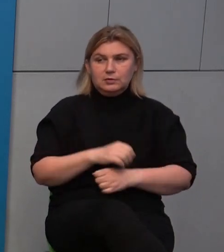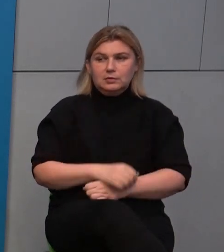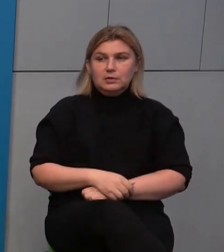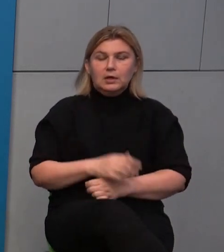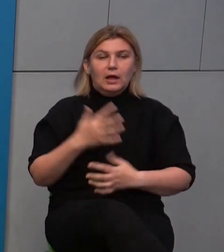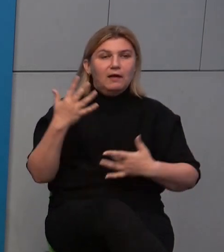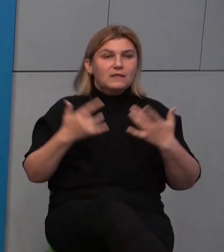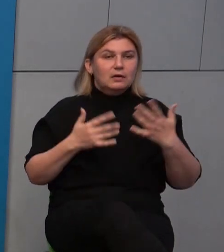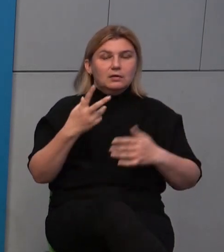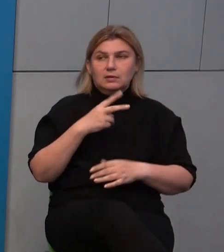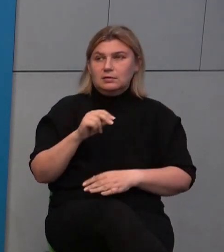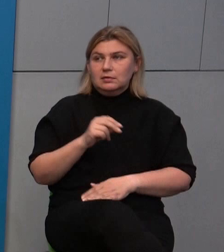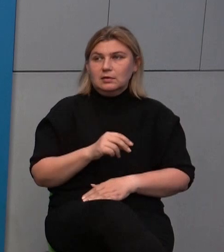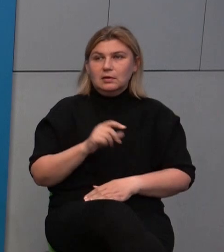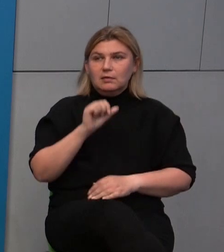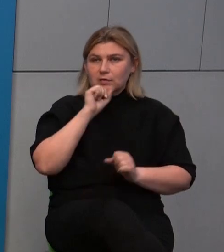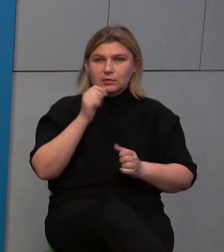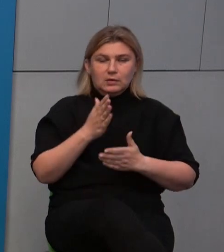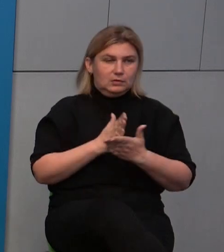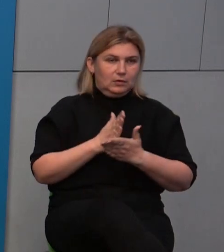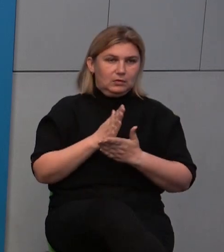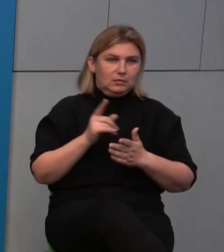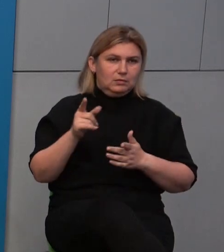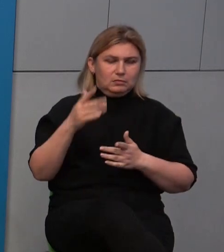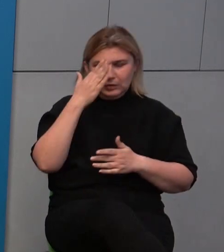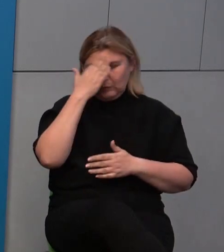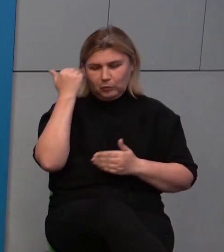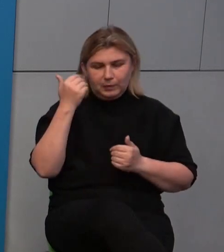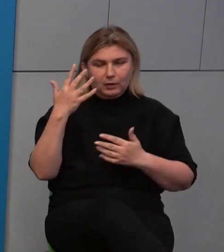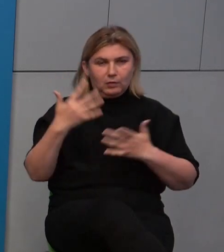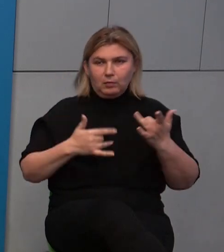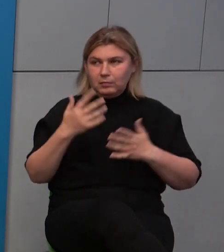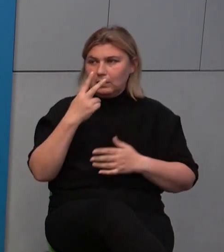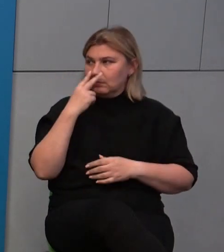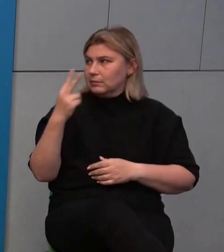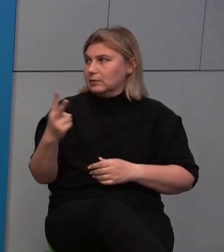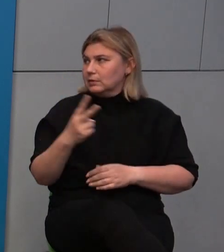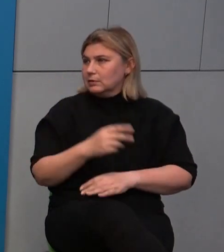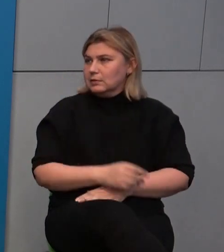On nawet w ogóle nie obsługiwał komputera, więc tak zaglądał